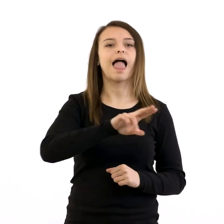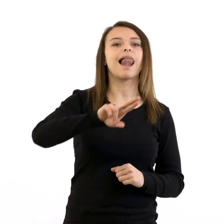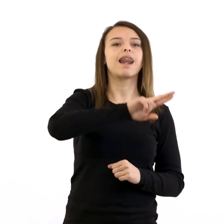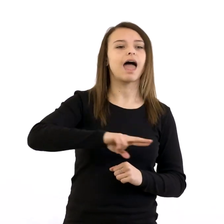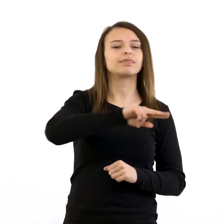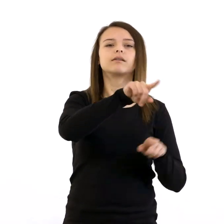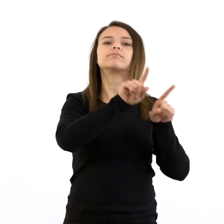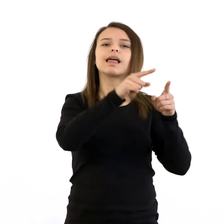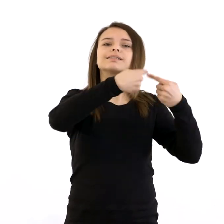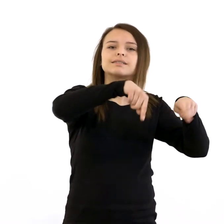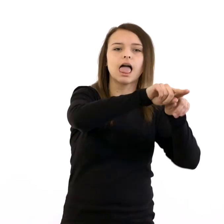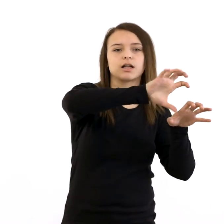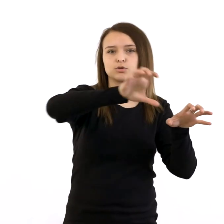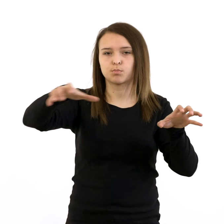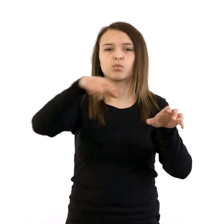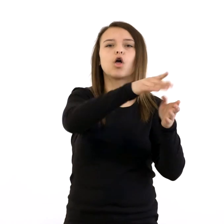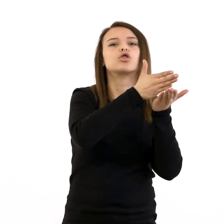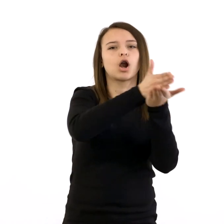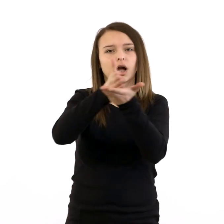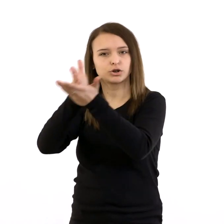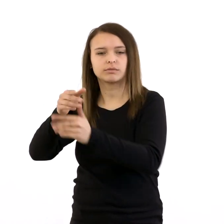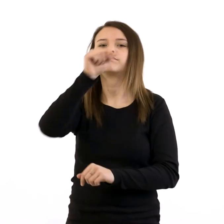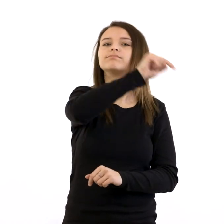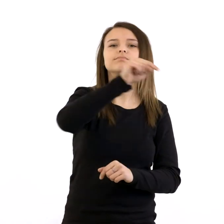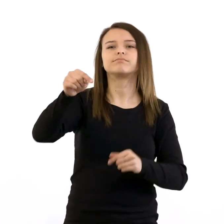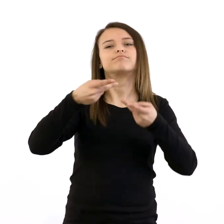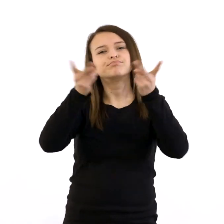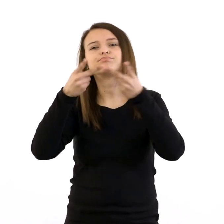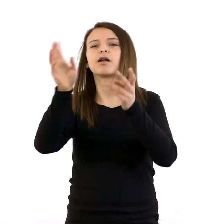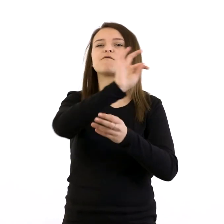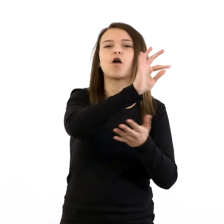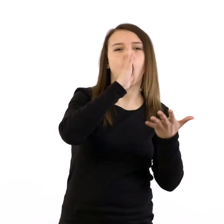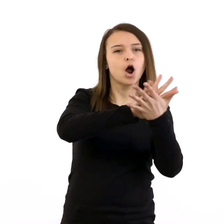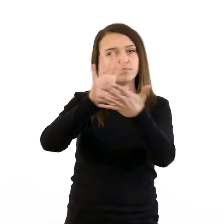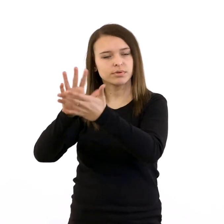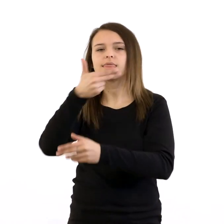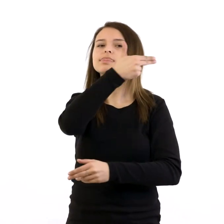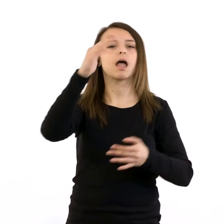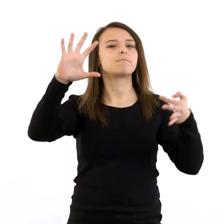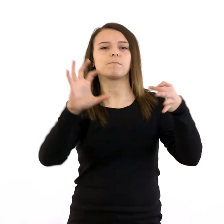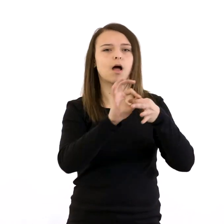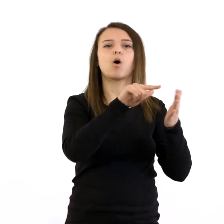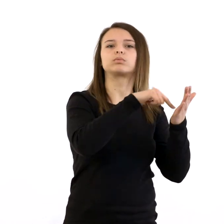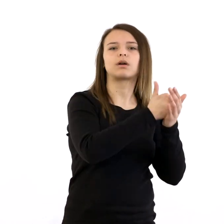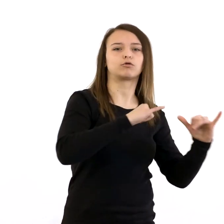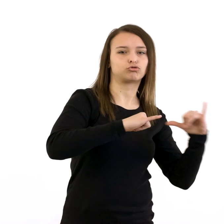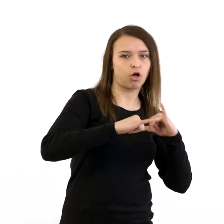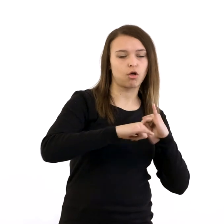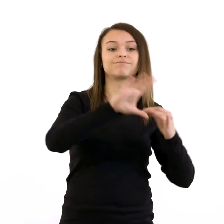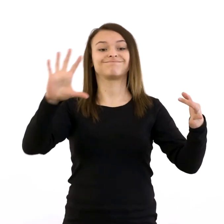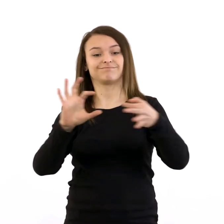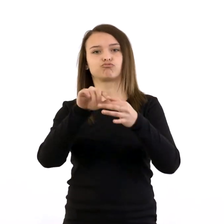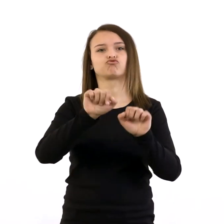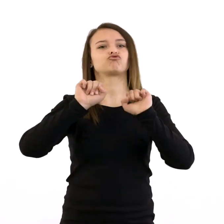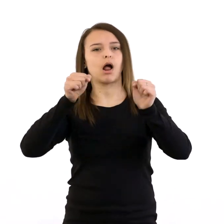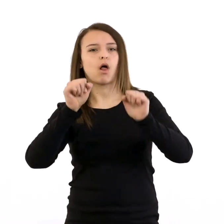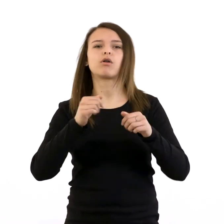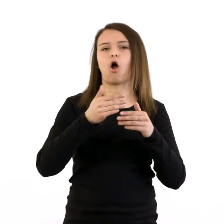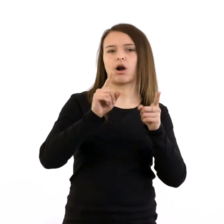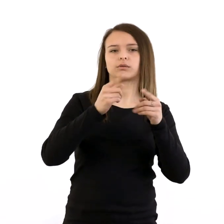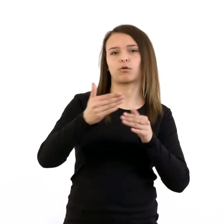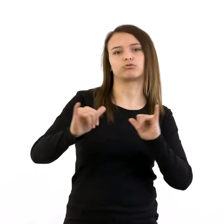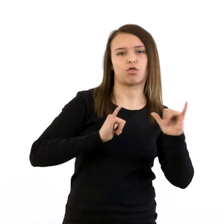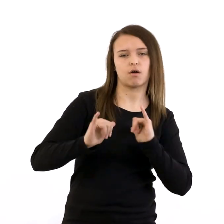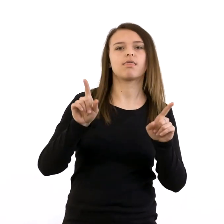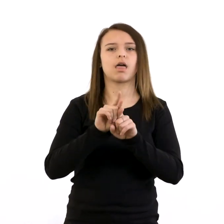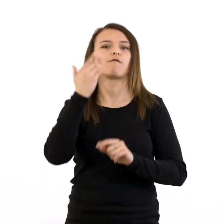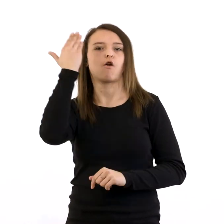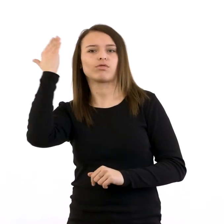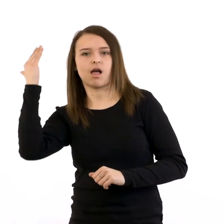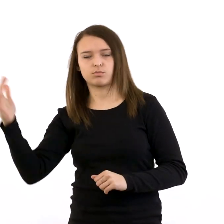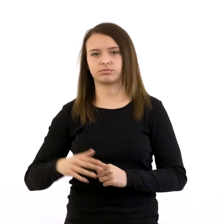Rada jest zespołem doradczym i wydaje opinie na temat ustaw rządowych, związanych z działalnością organizacji pozarządowych i wolontariatu.